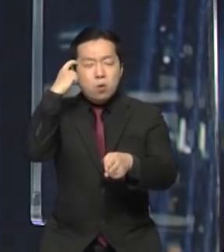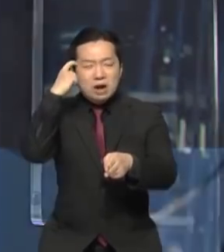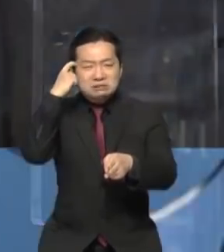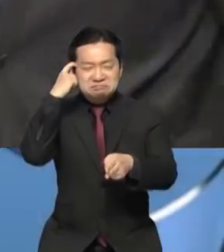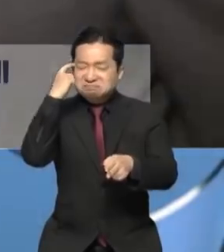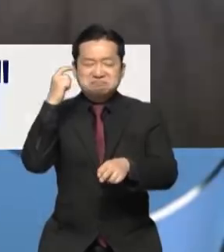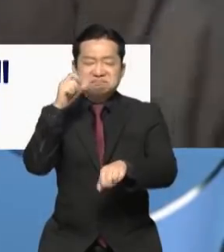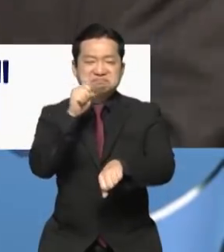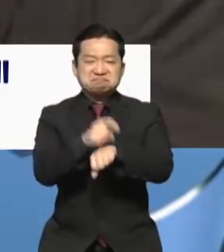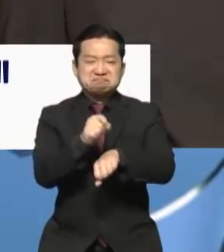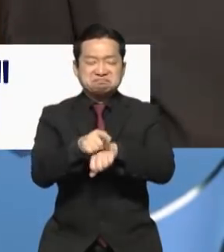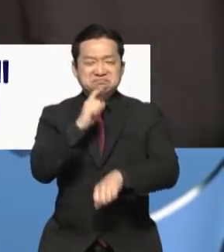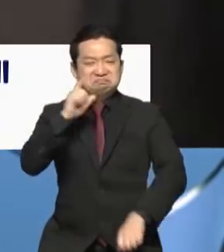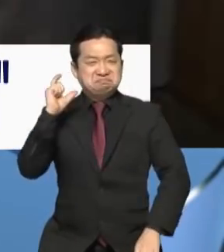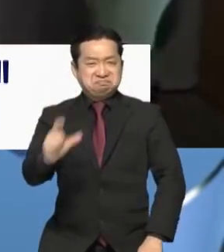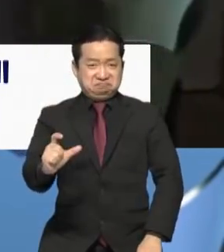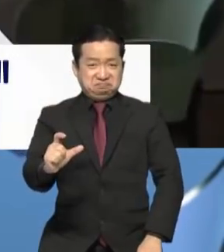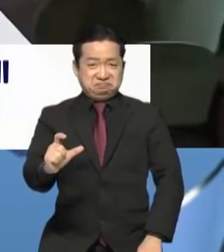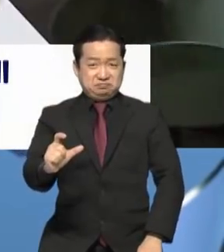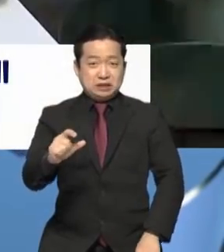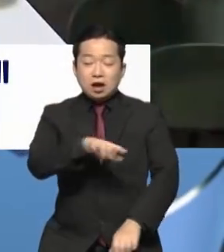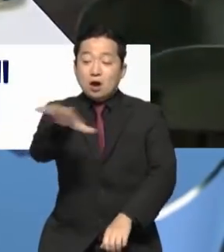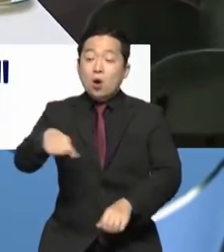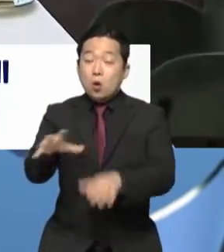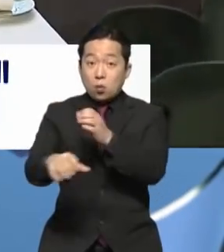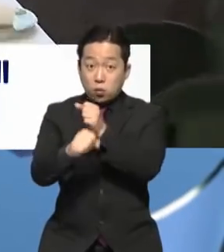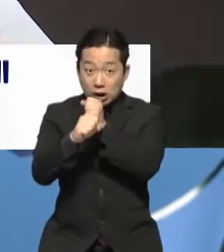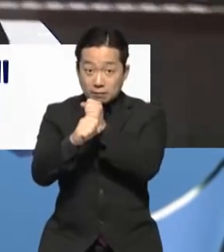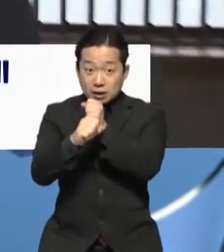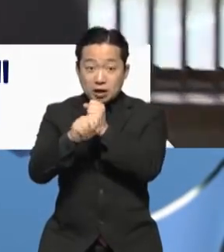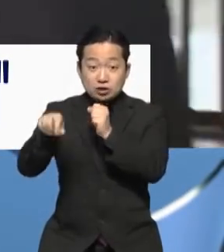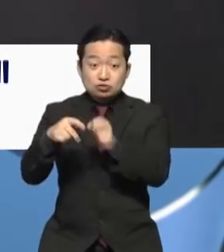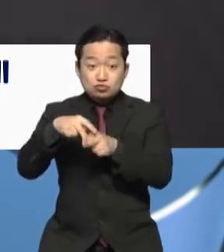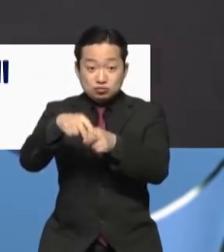윤 후보 측 이야기로는 여론조사 지지율에서 윤 후보가 네다섯 배 앞서는